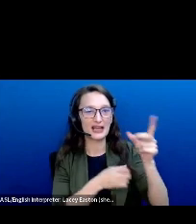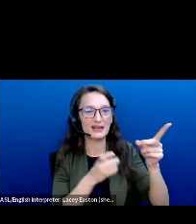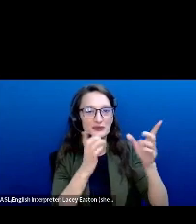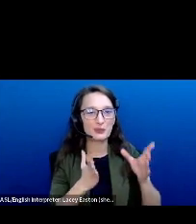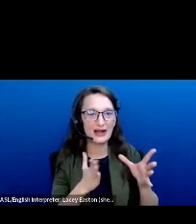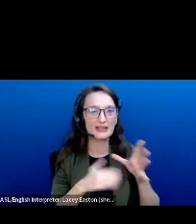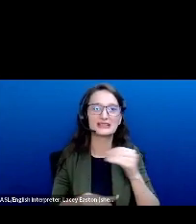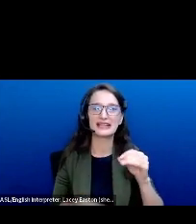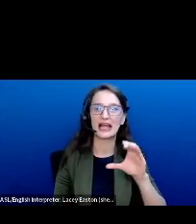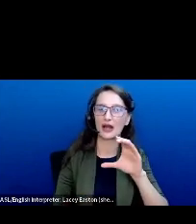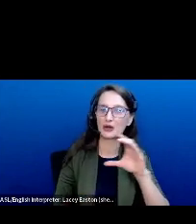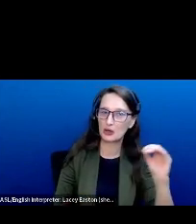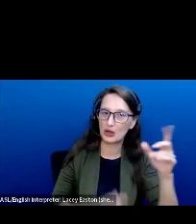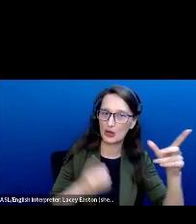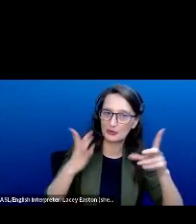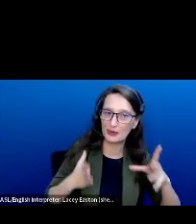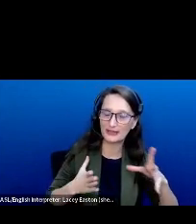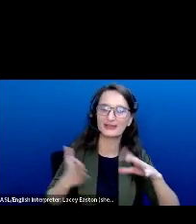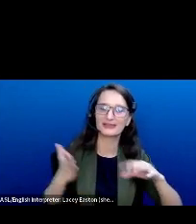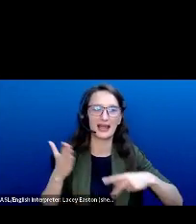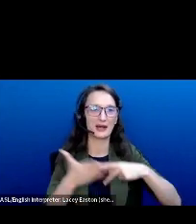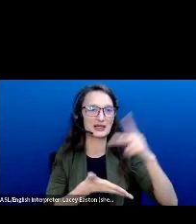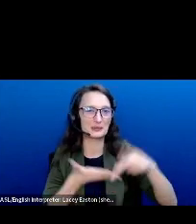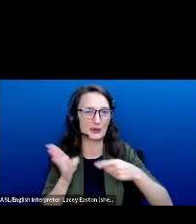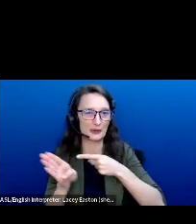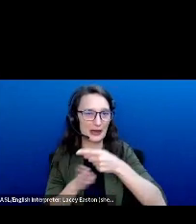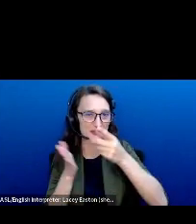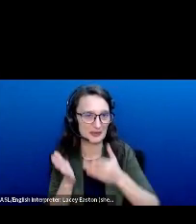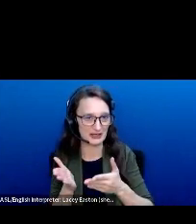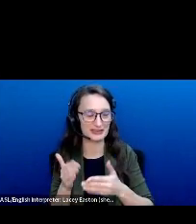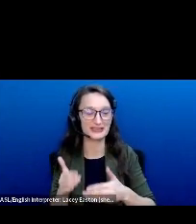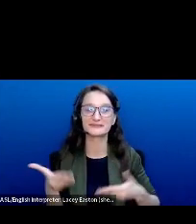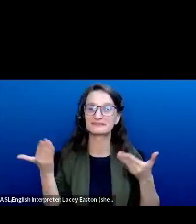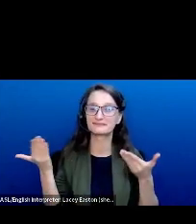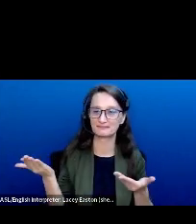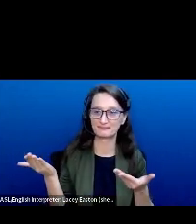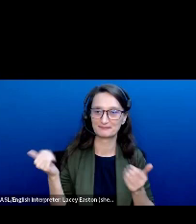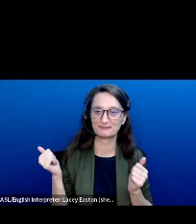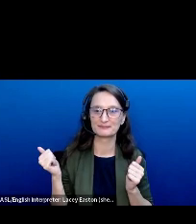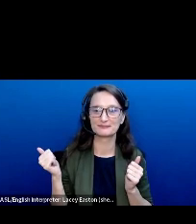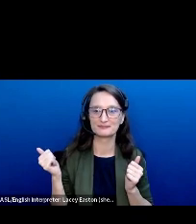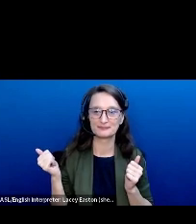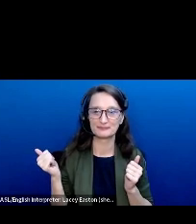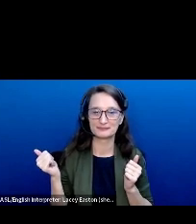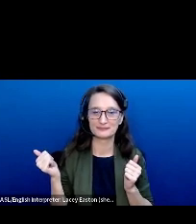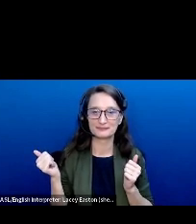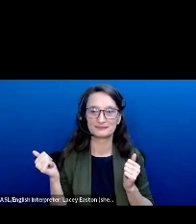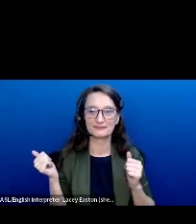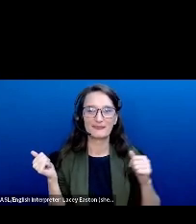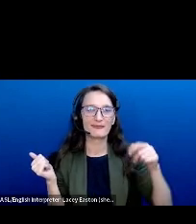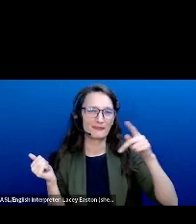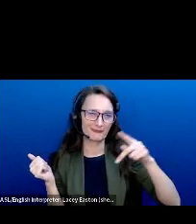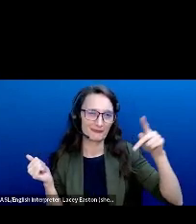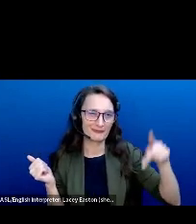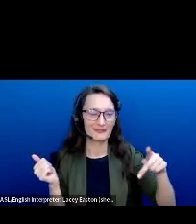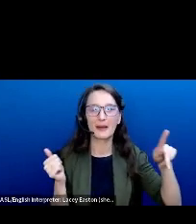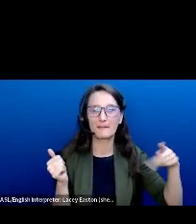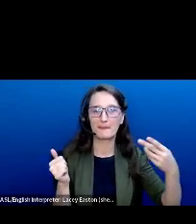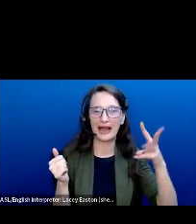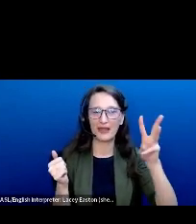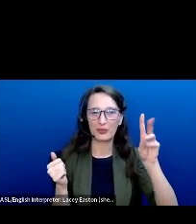y especialistas del programa. Próxima diapositiva: Pathways to Partnership es parte del sistema estatal de